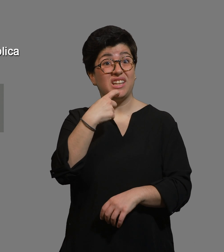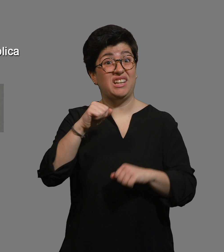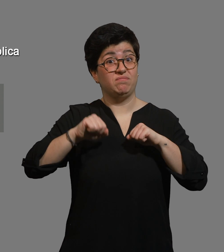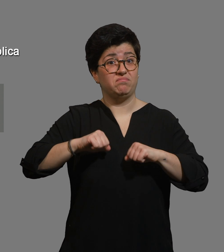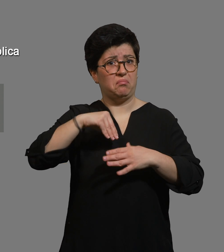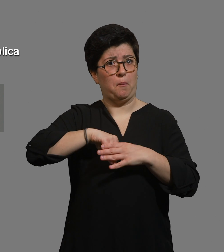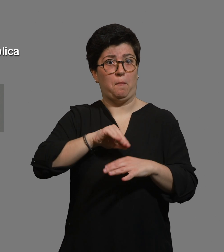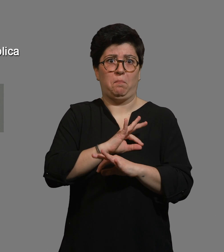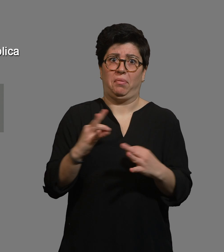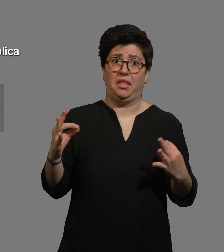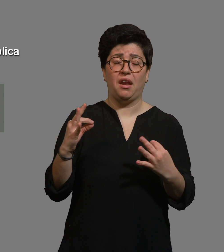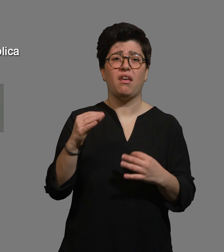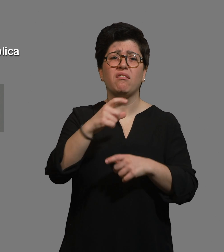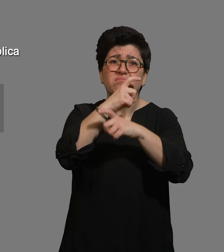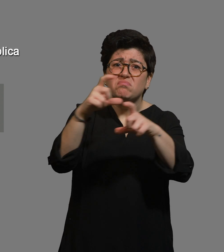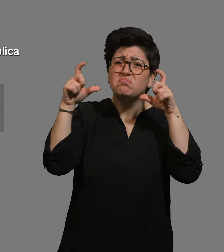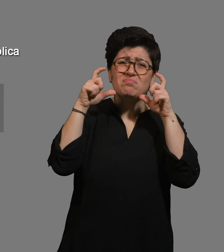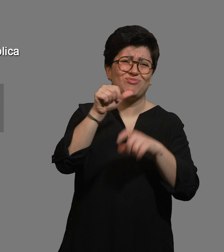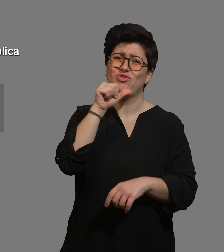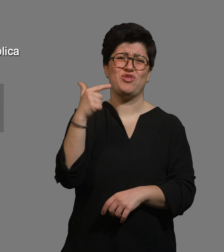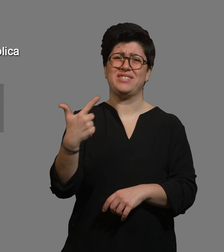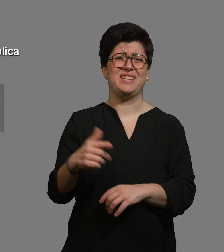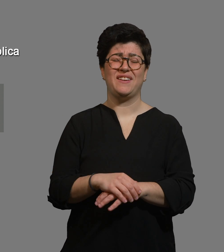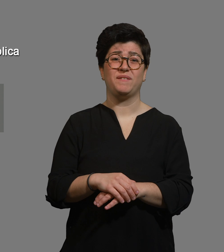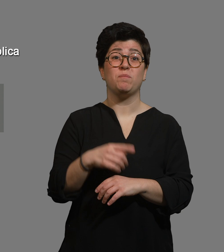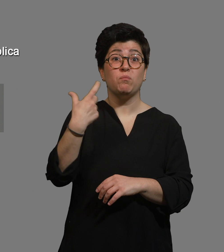Le persone sane non devono indossare mascherine igieniche (chirurgiche).